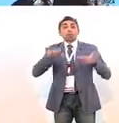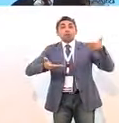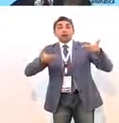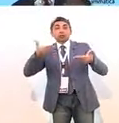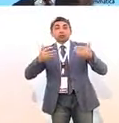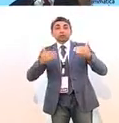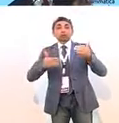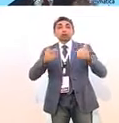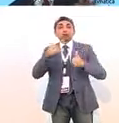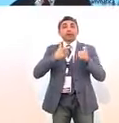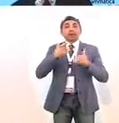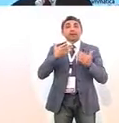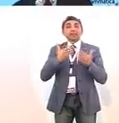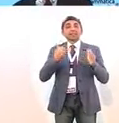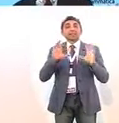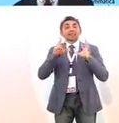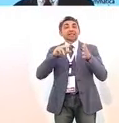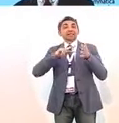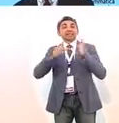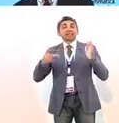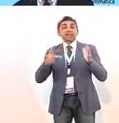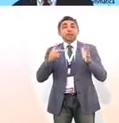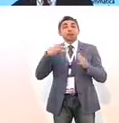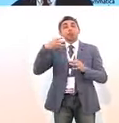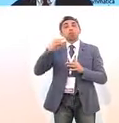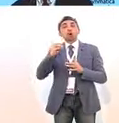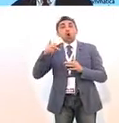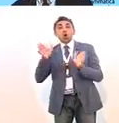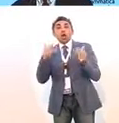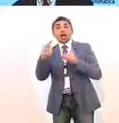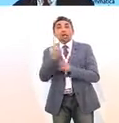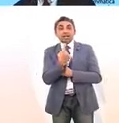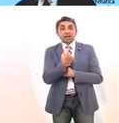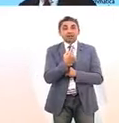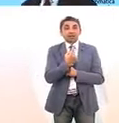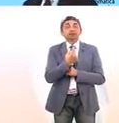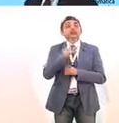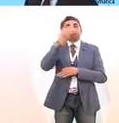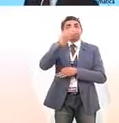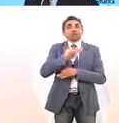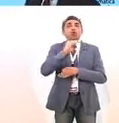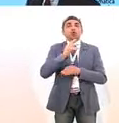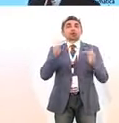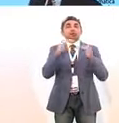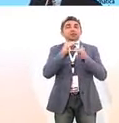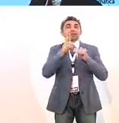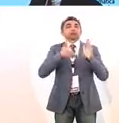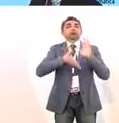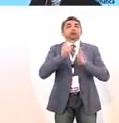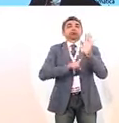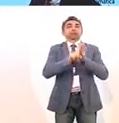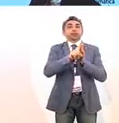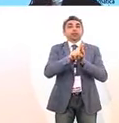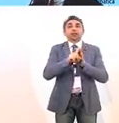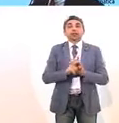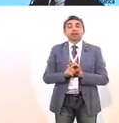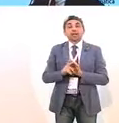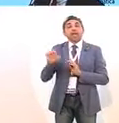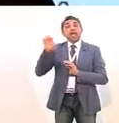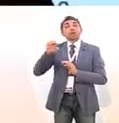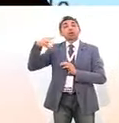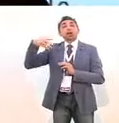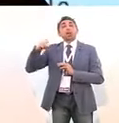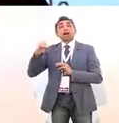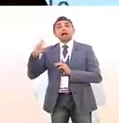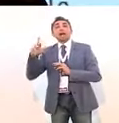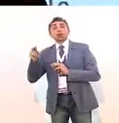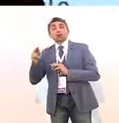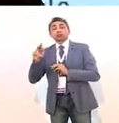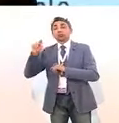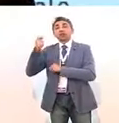che ti consente di avere la certezza di questo. Emmanuel Macron ha vinto col 23% al primo